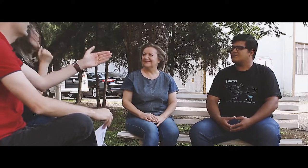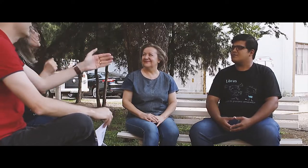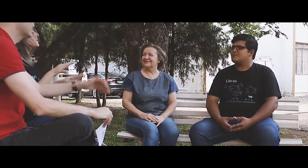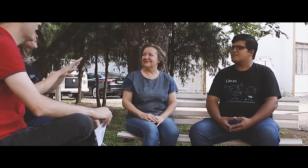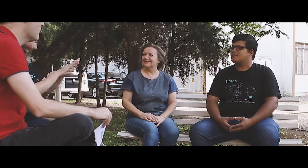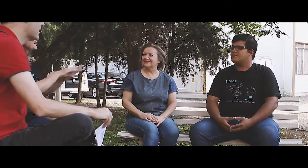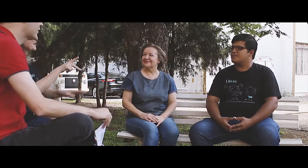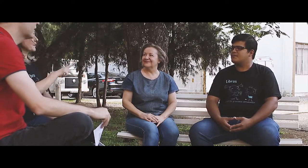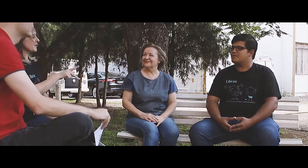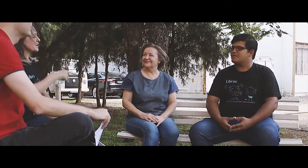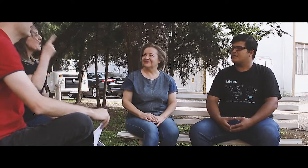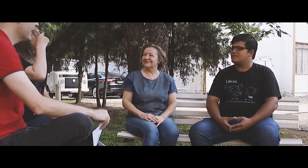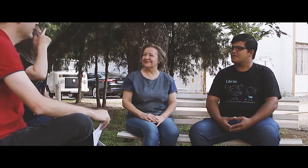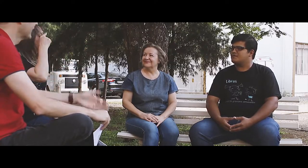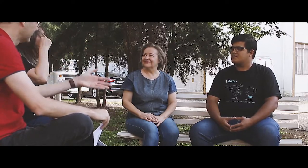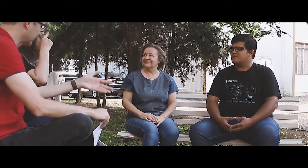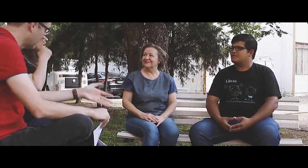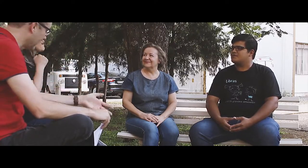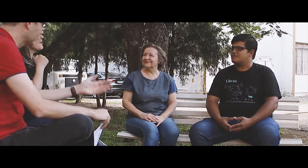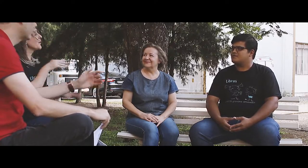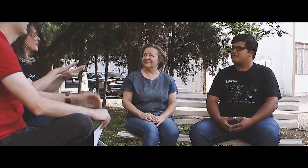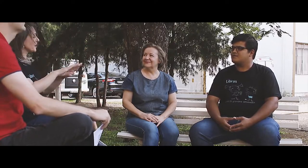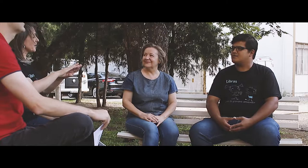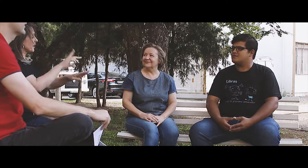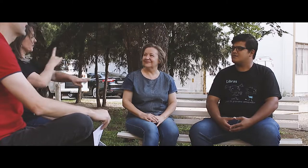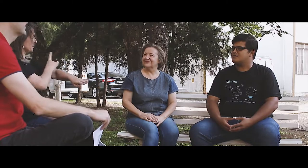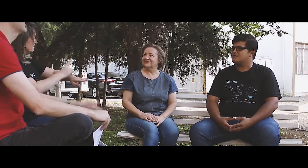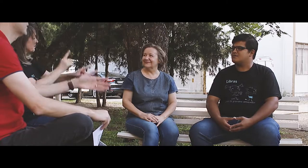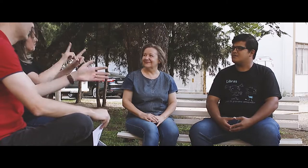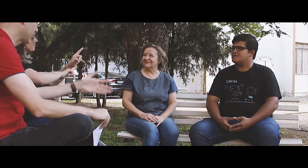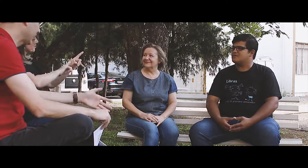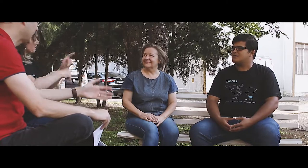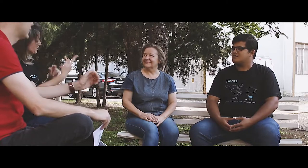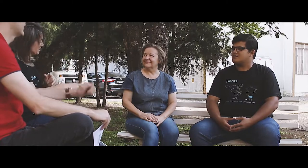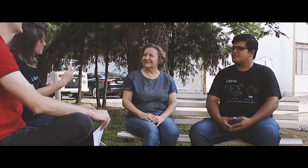Eliel Machado de Morais também docente da nossa casa do Departamento de Letras